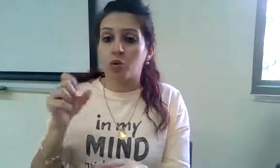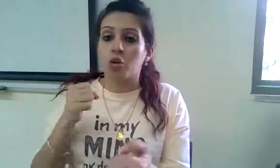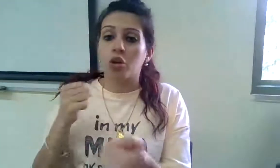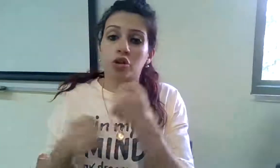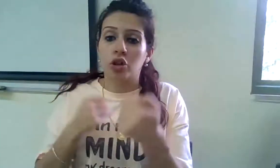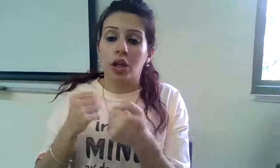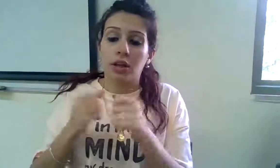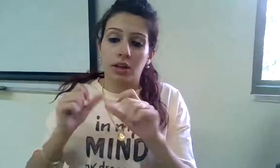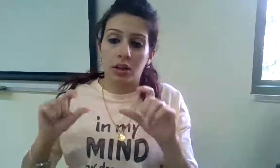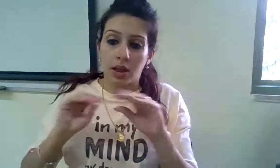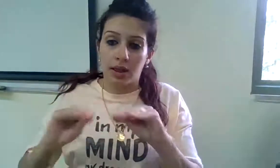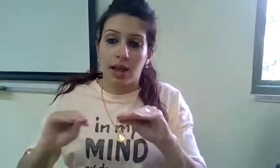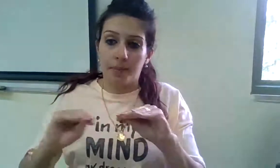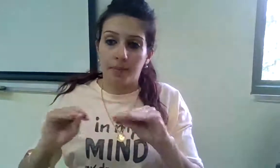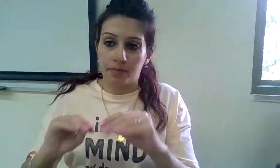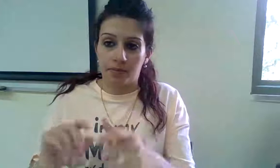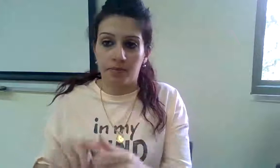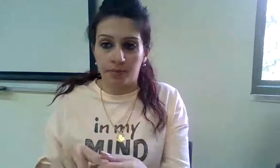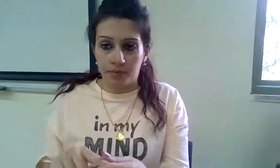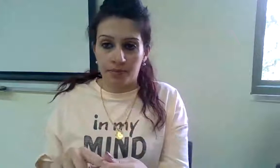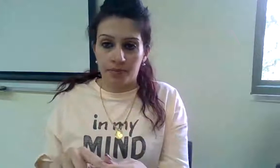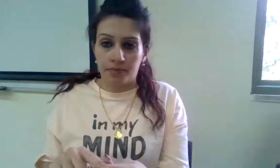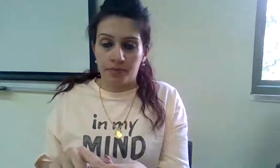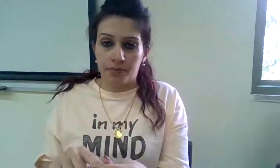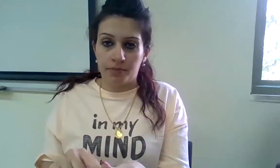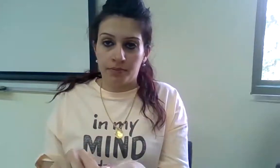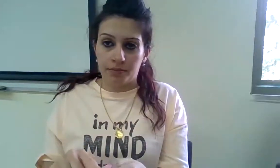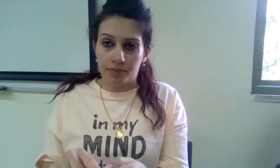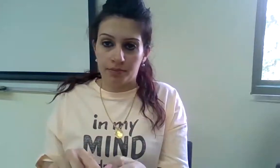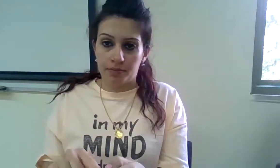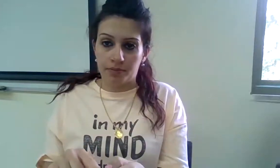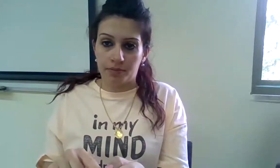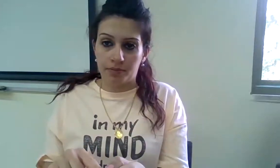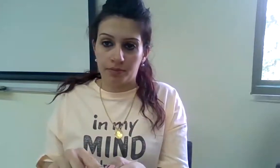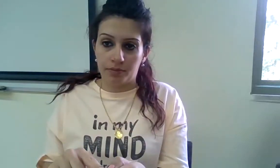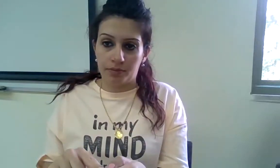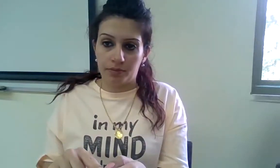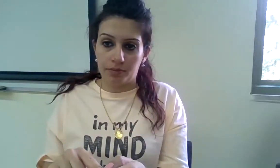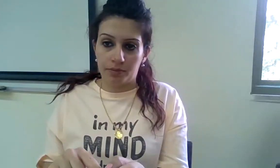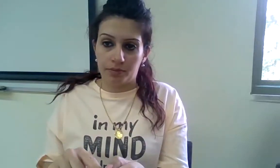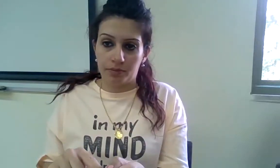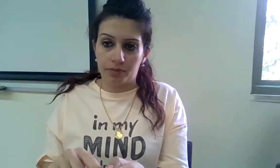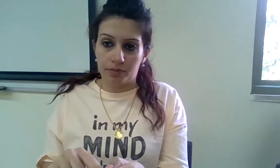يجب أن يكون هنالك نوع من الدعم لإدارة التوقعات وتعزيز الثقة